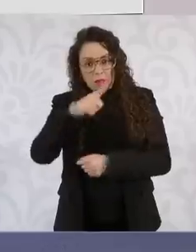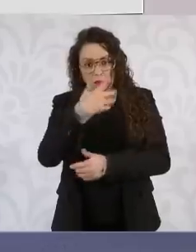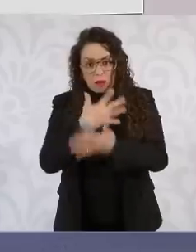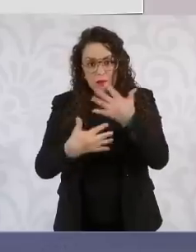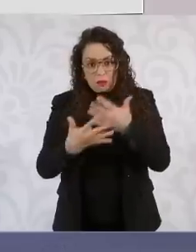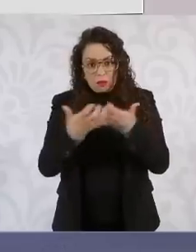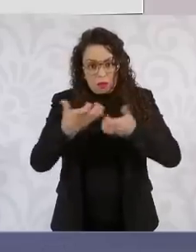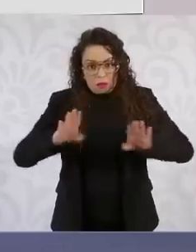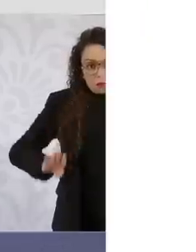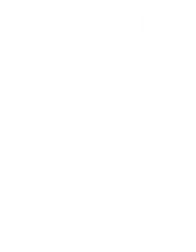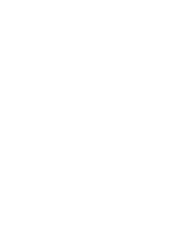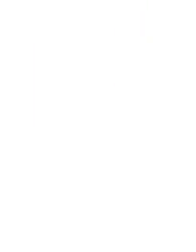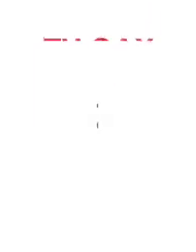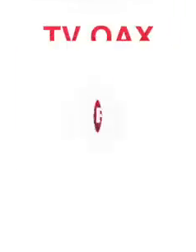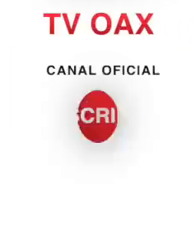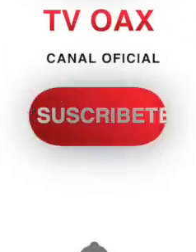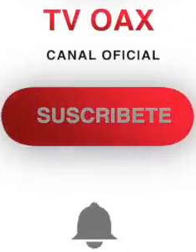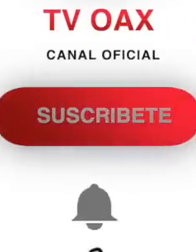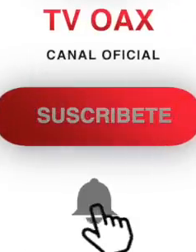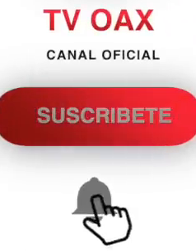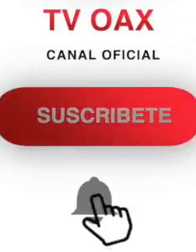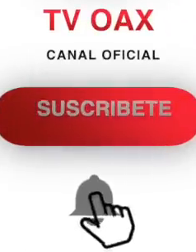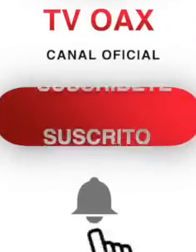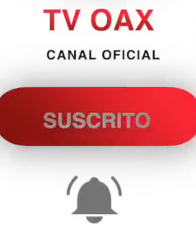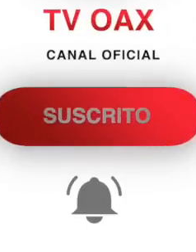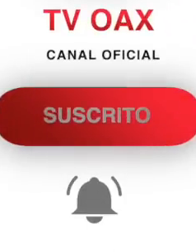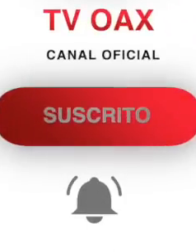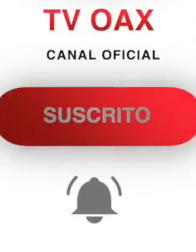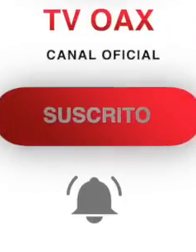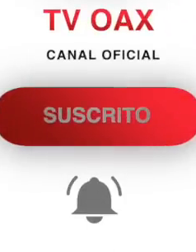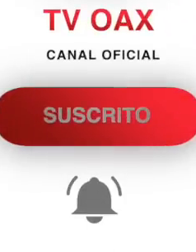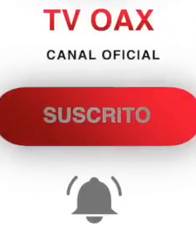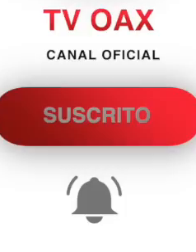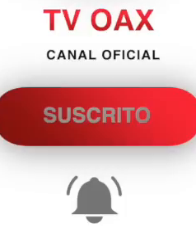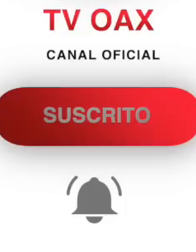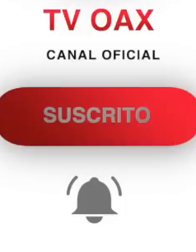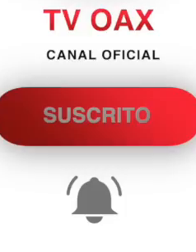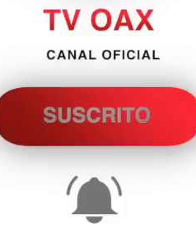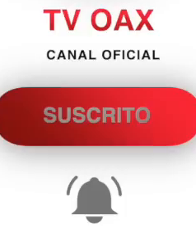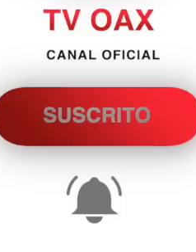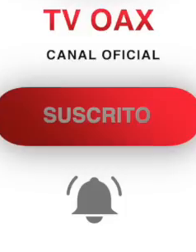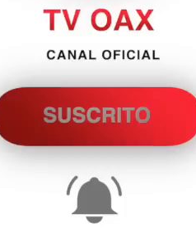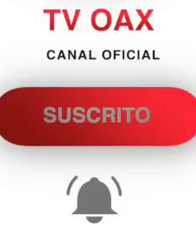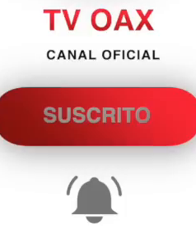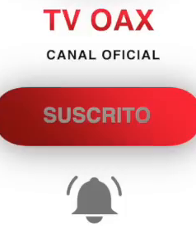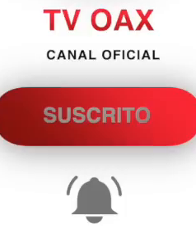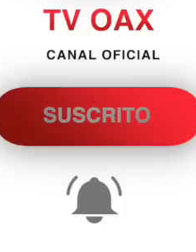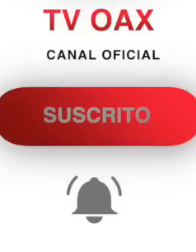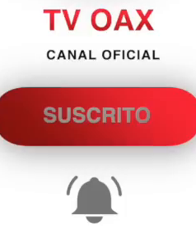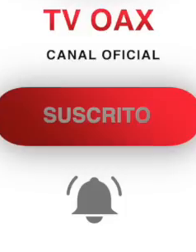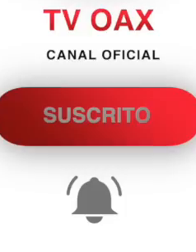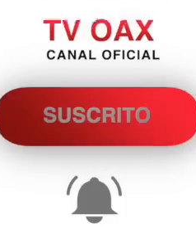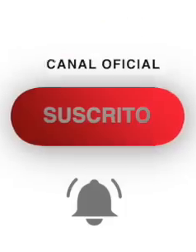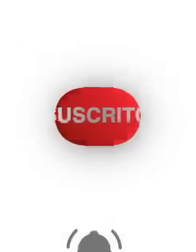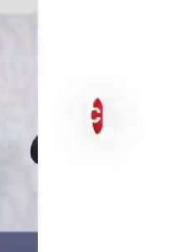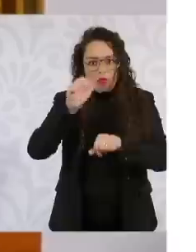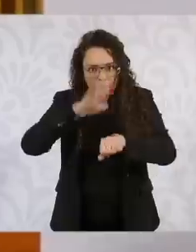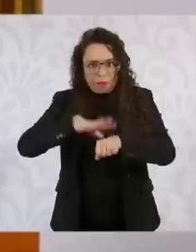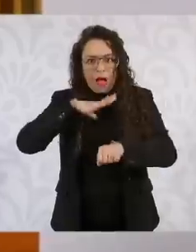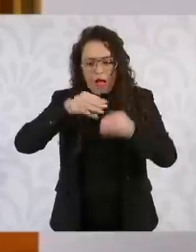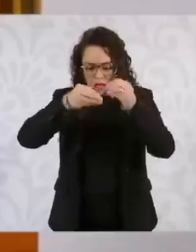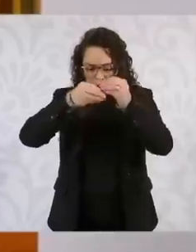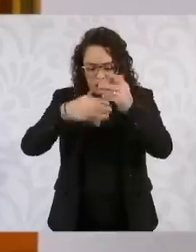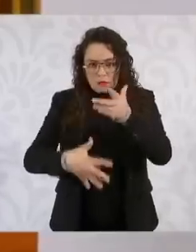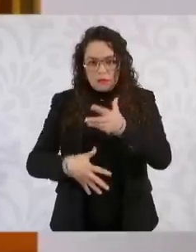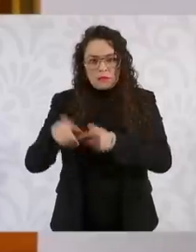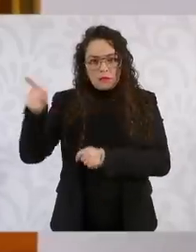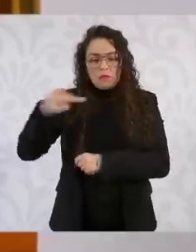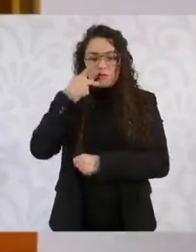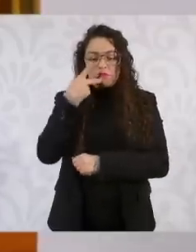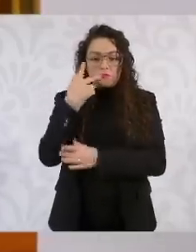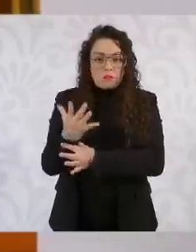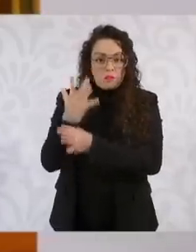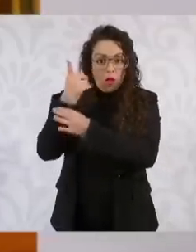del Chapo entre otras declaraciones que hace el juez que lee la sentencia Vamos